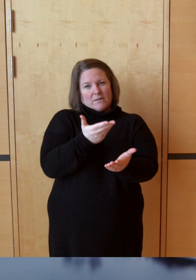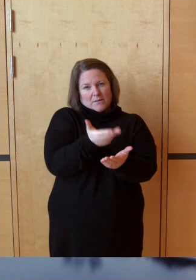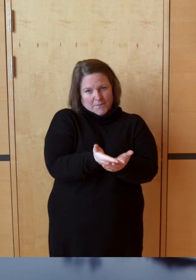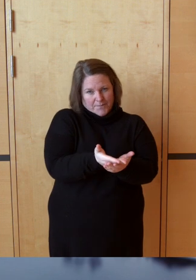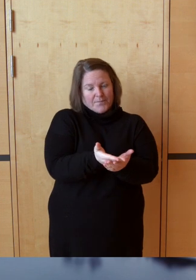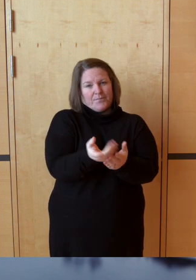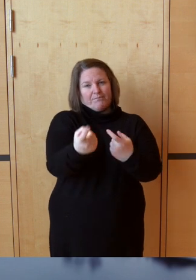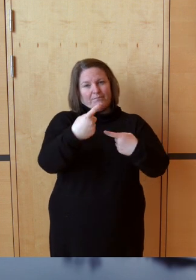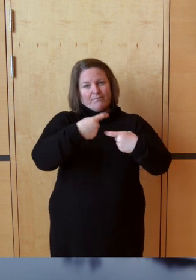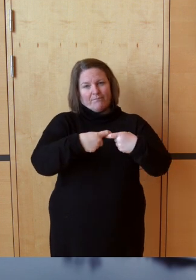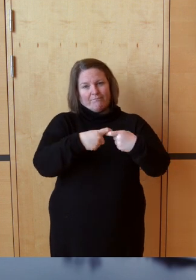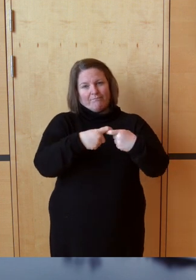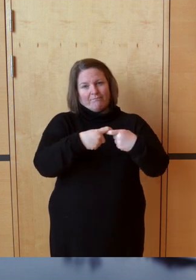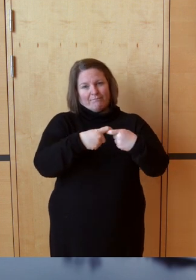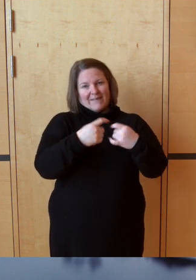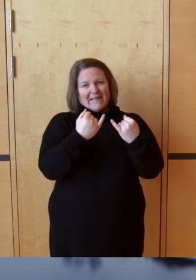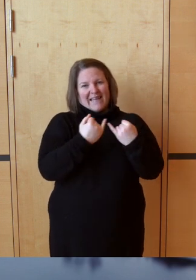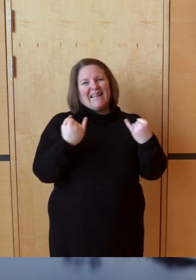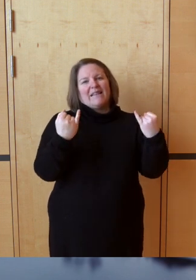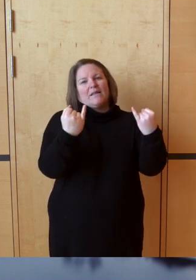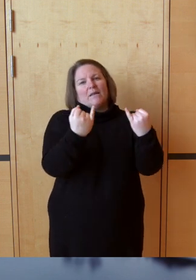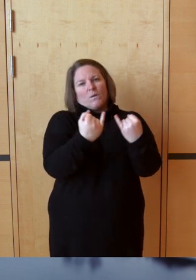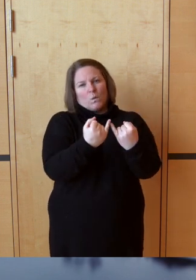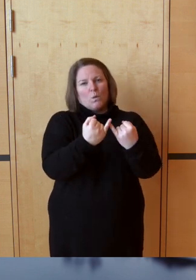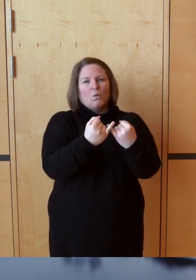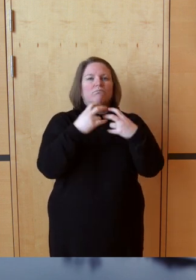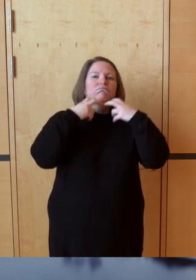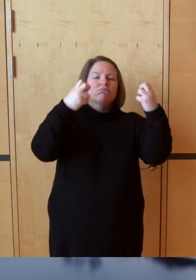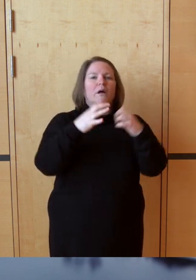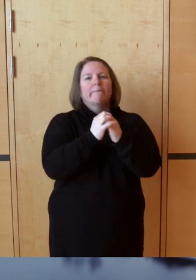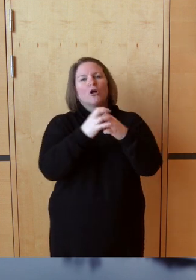Institutionaliserade böneutrop och virkar vidare på